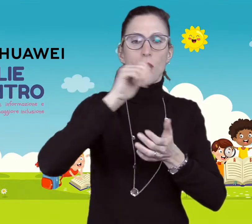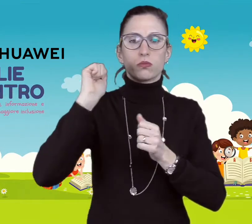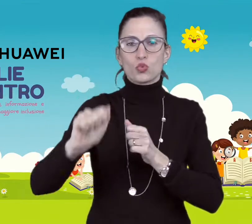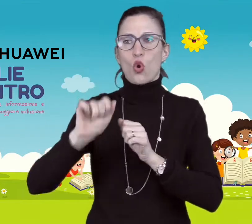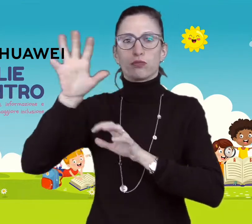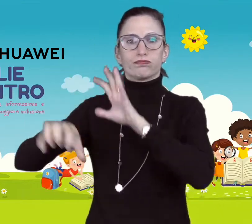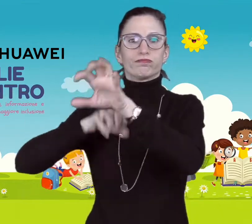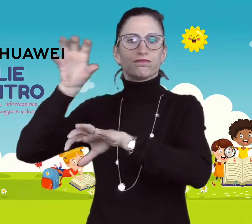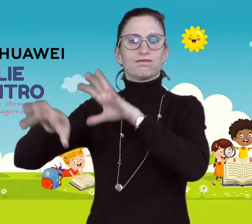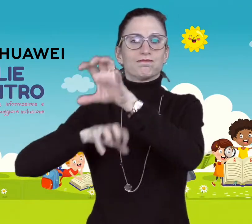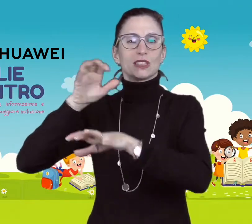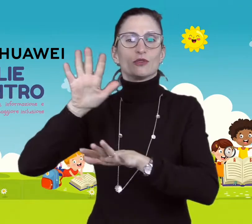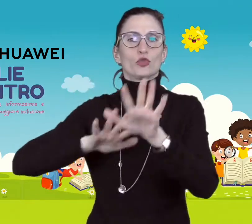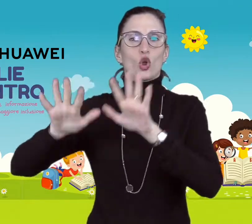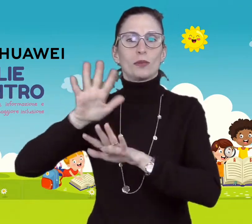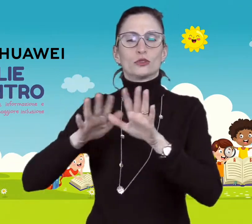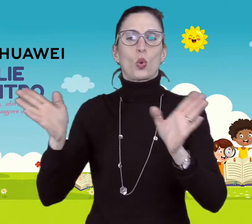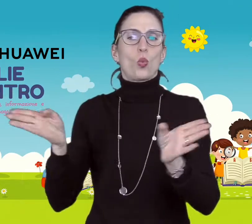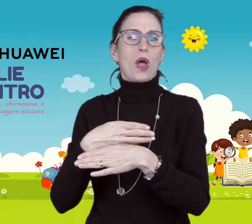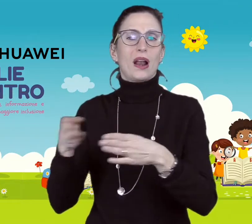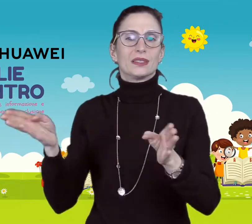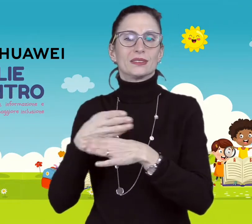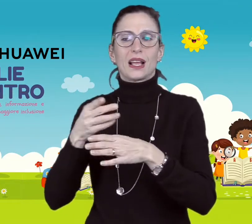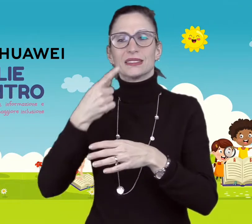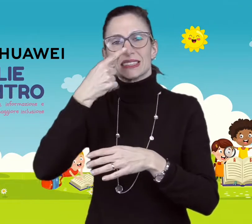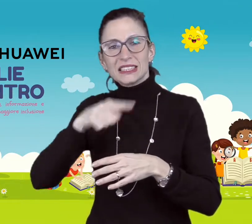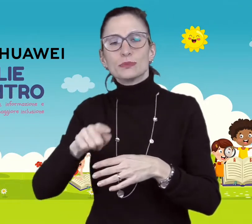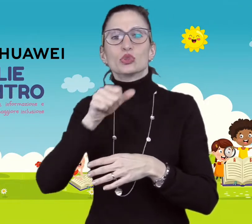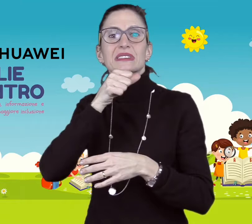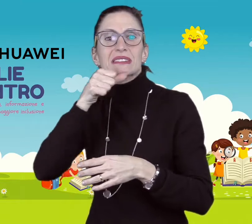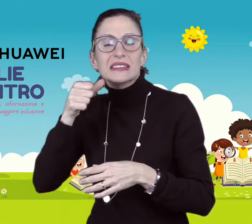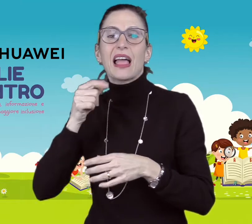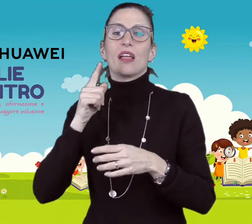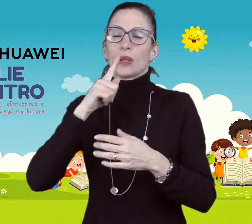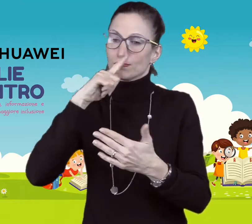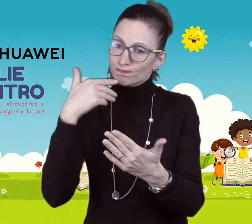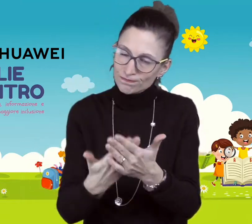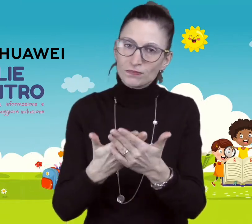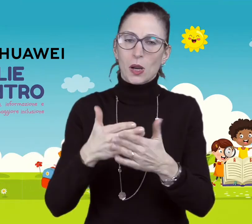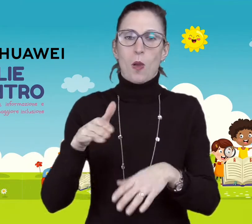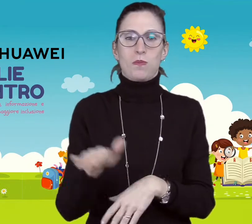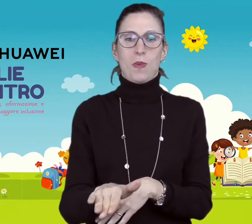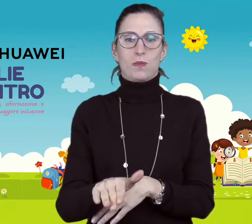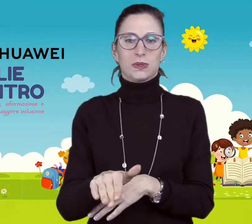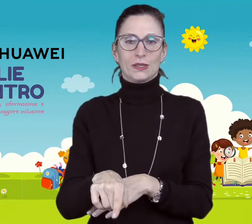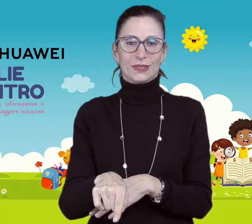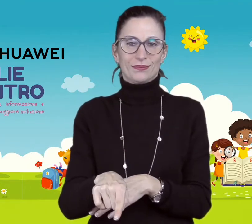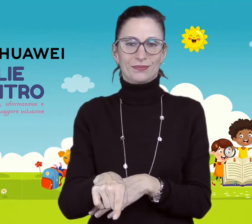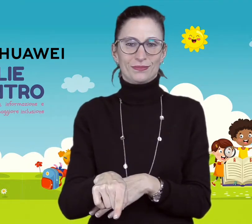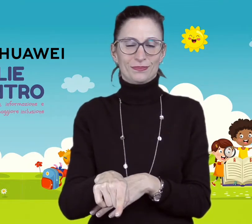e a chiunque abbia bisogno di informazioni sulle tematiche relative ai bambini.